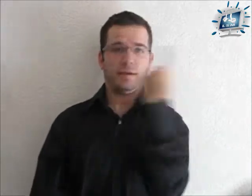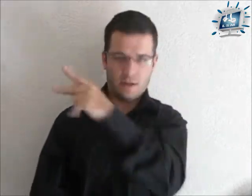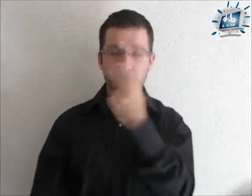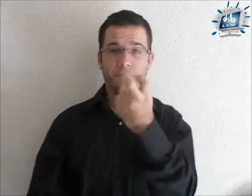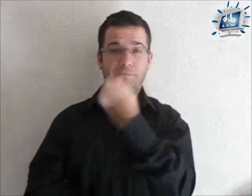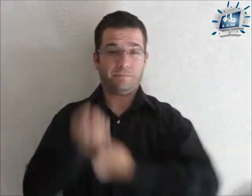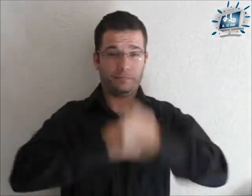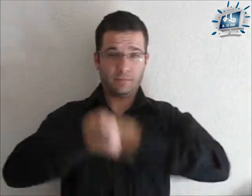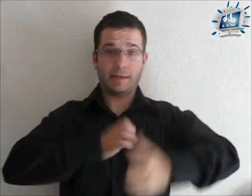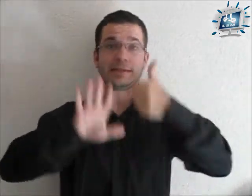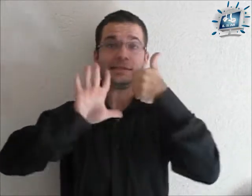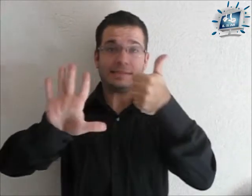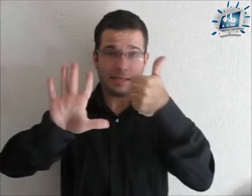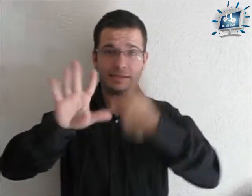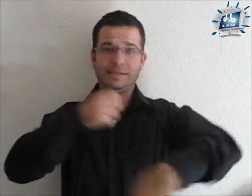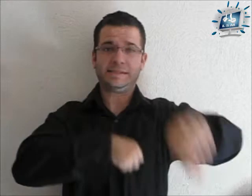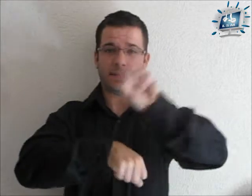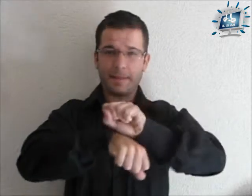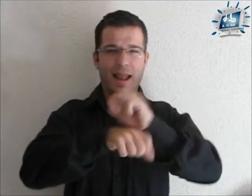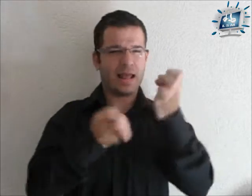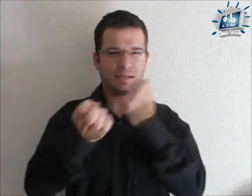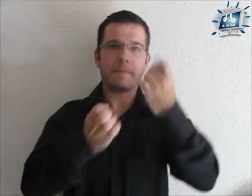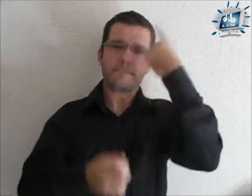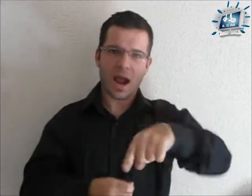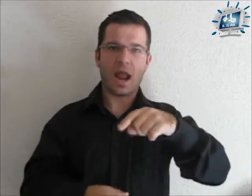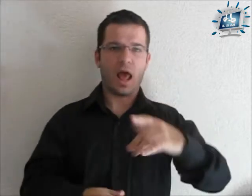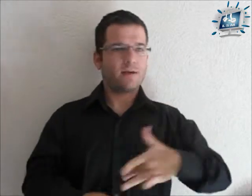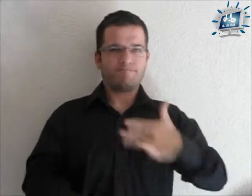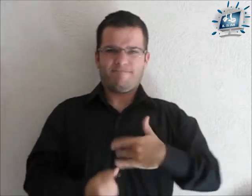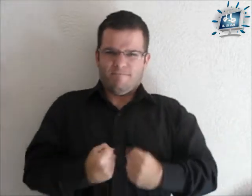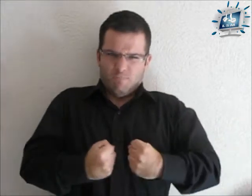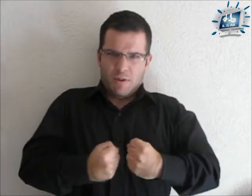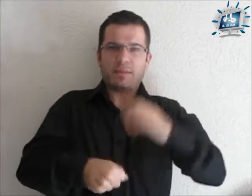Él estuvo entrenando por 6 semanas para estar más fuerte